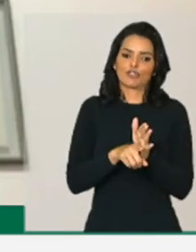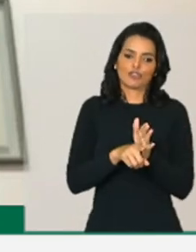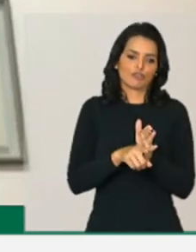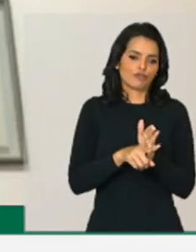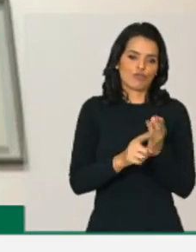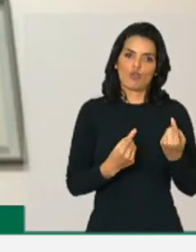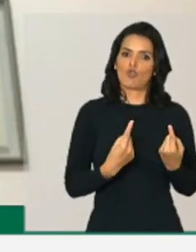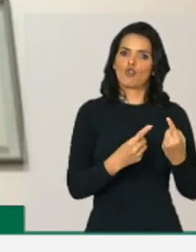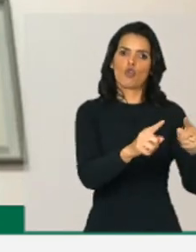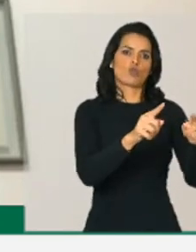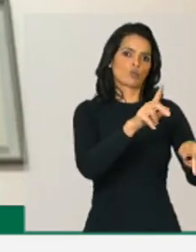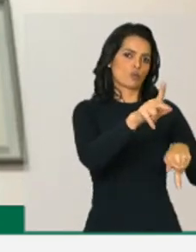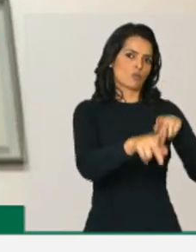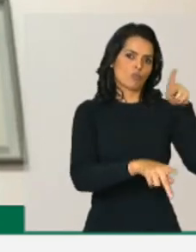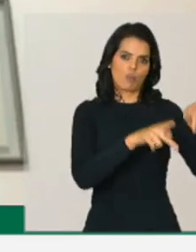É ISSO, ISSO PRESIDENTE.